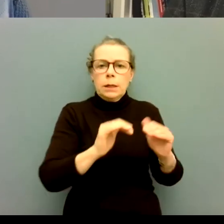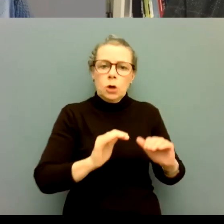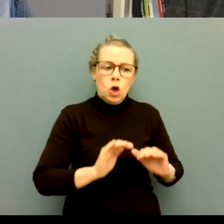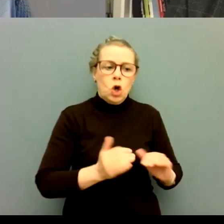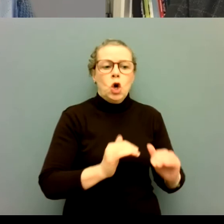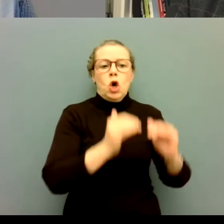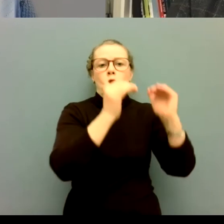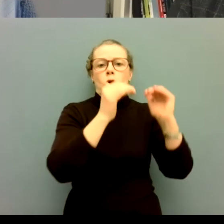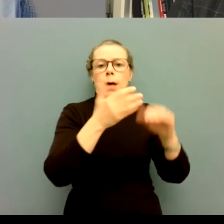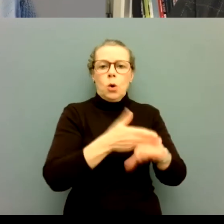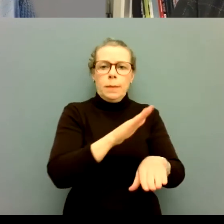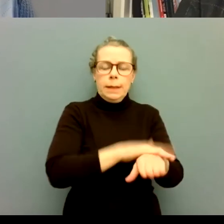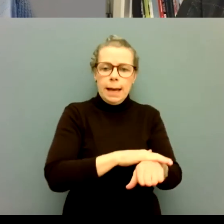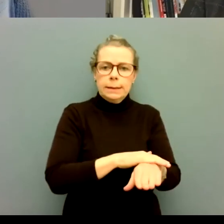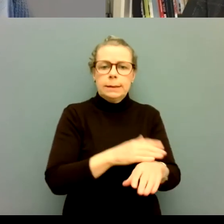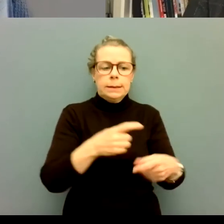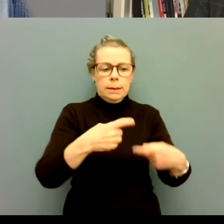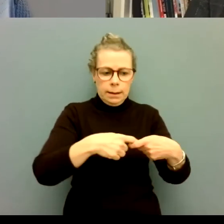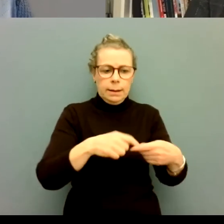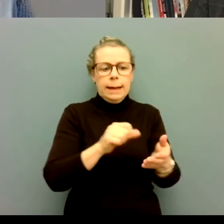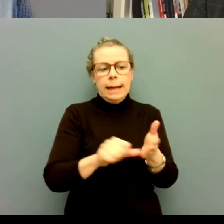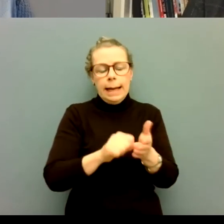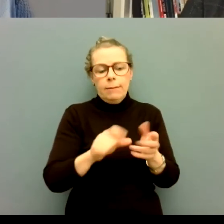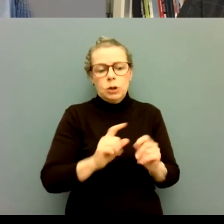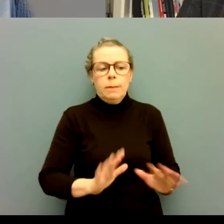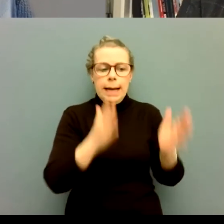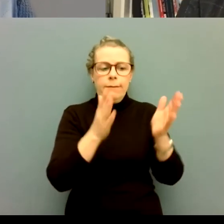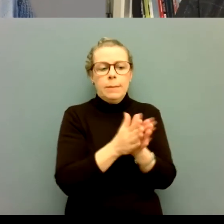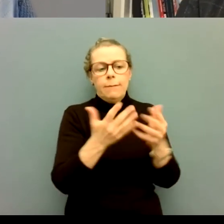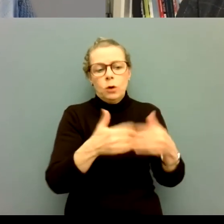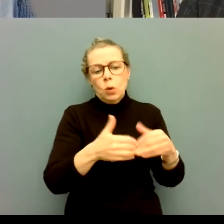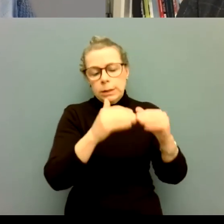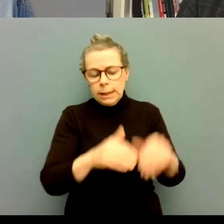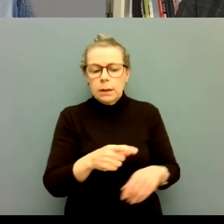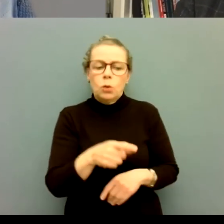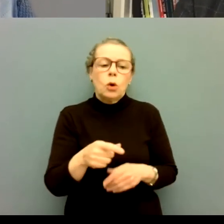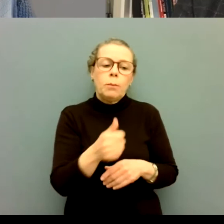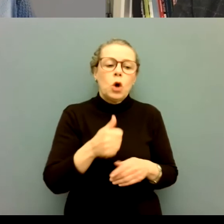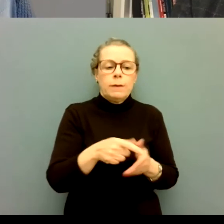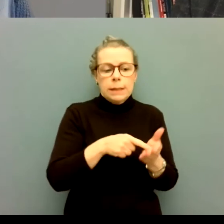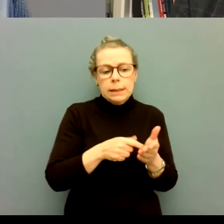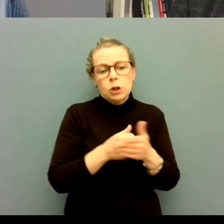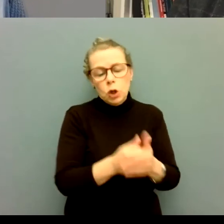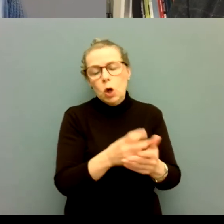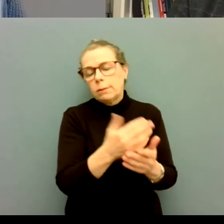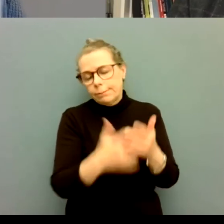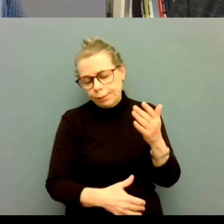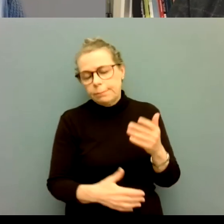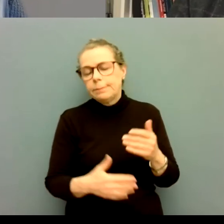lever funktionsnedsättning, och behöver särskilt stöd osv.